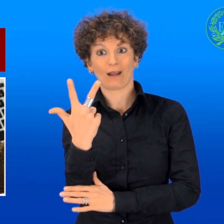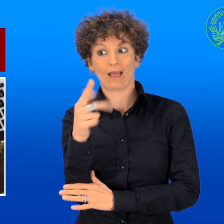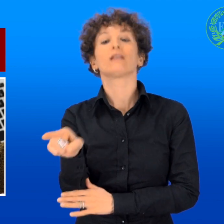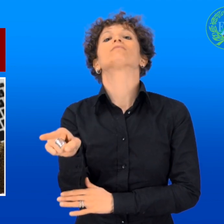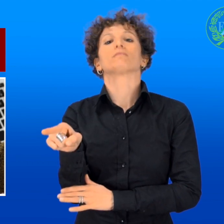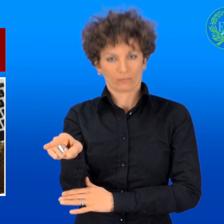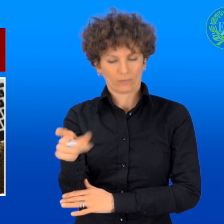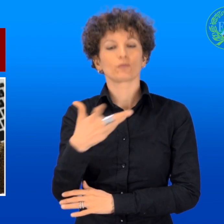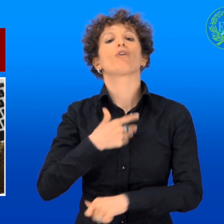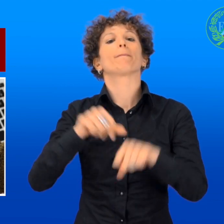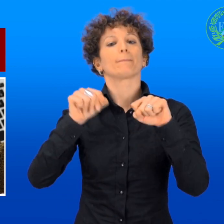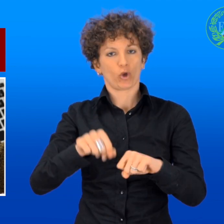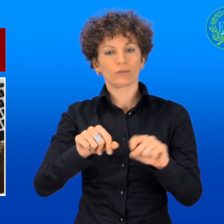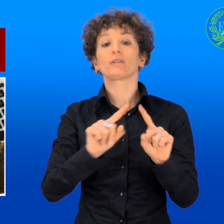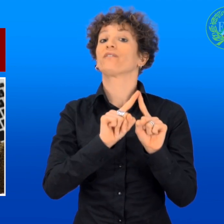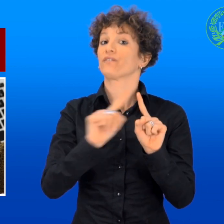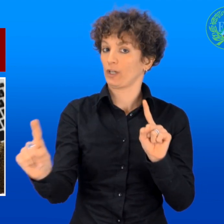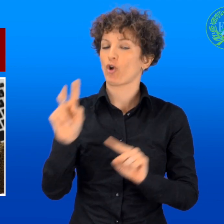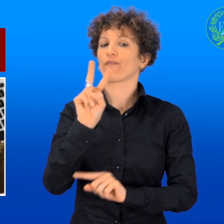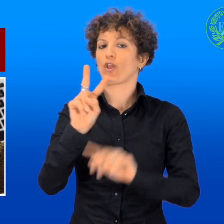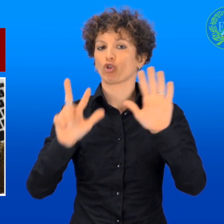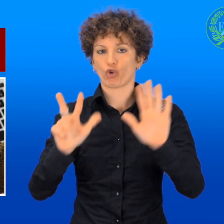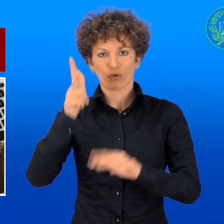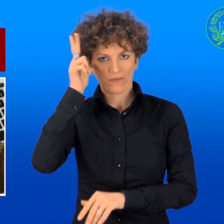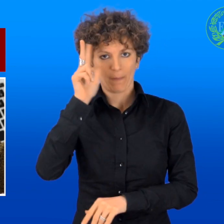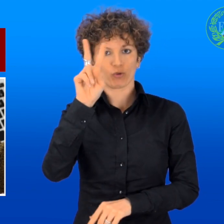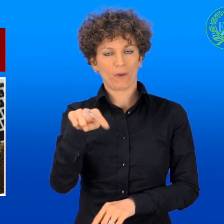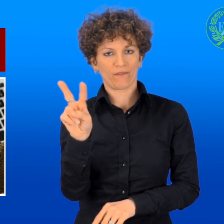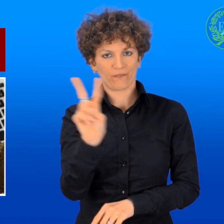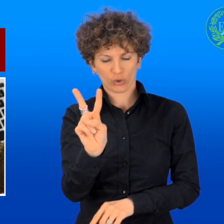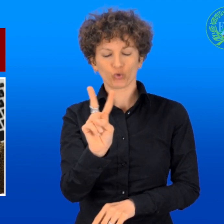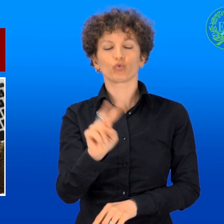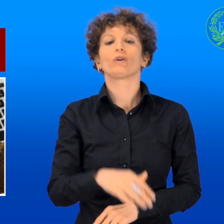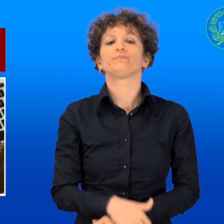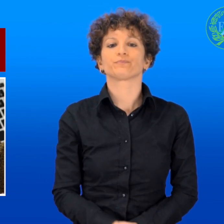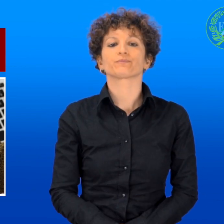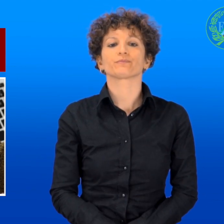in situazione di gravità riconosciute ai sensi del comma 3 art. 3 Legge 104/92, sempre ENTRO IL LIMITE DEL 28 FEBBRAIO 2022.